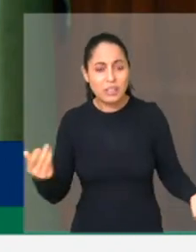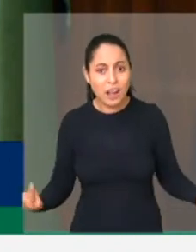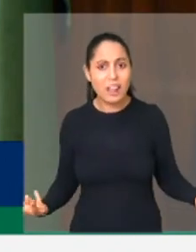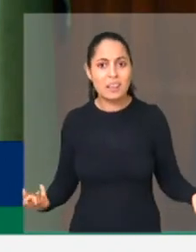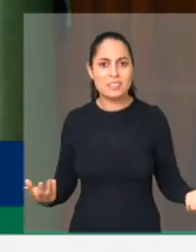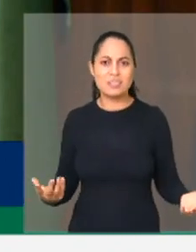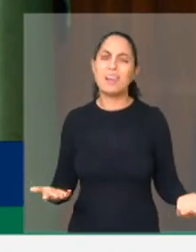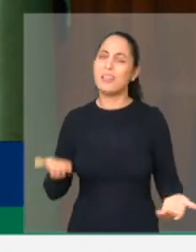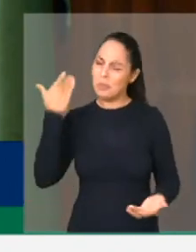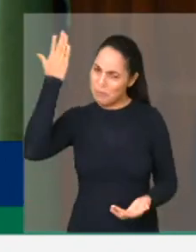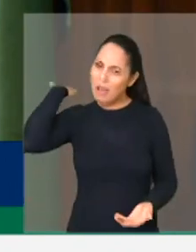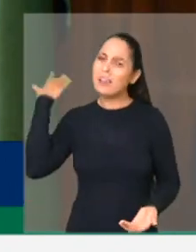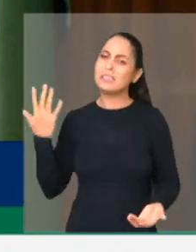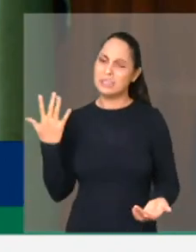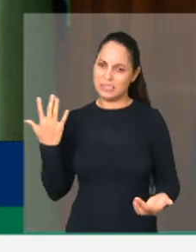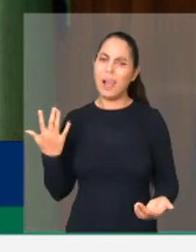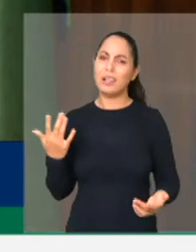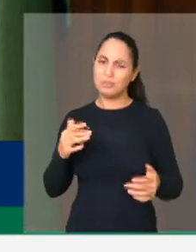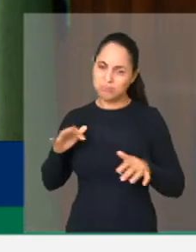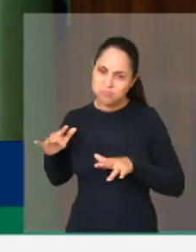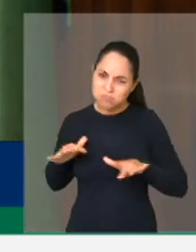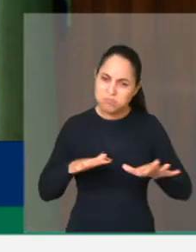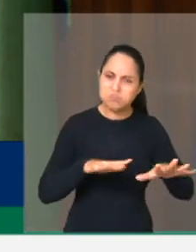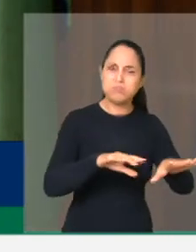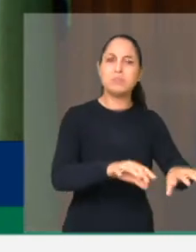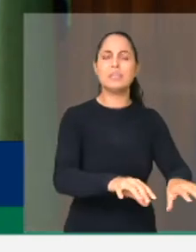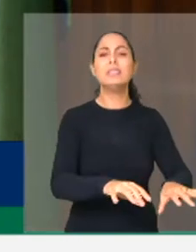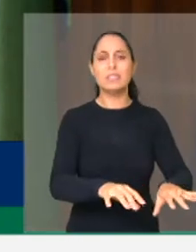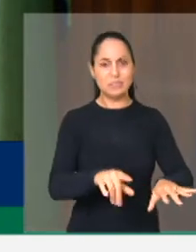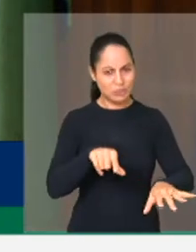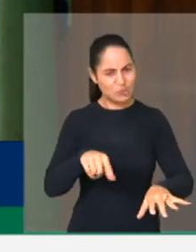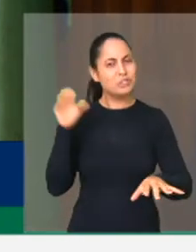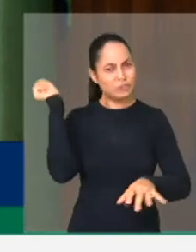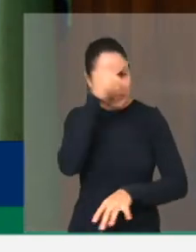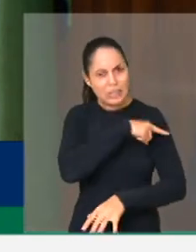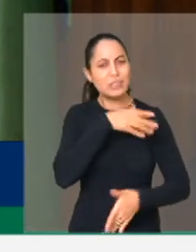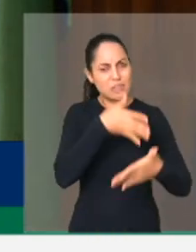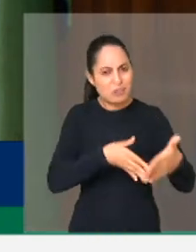NAVIOS NEGREIROS. E INFELIZMENTE, A GENTE AINDA TEM RESQUÍCIOS DESSES TEMPOS